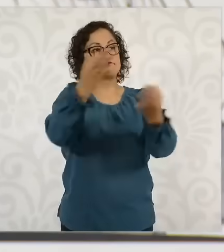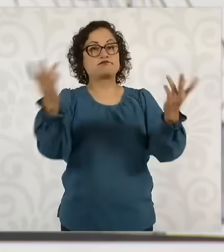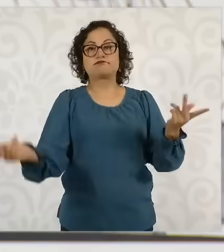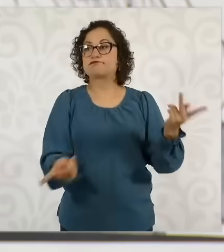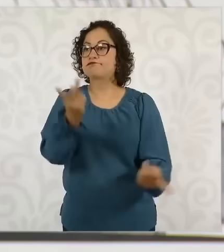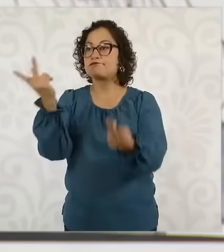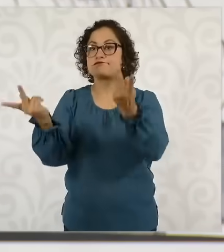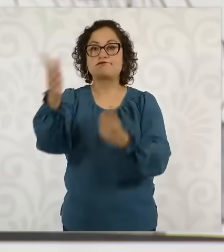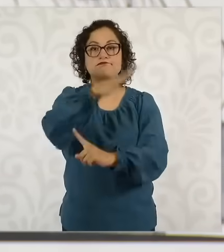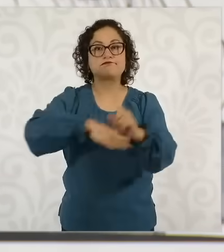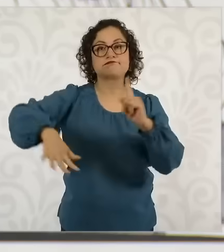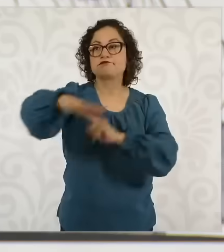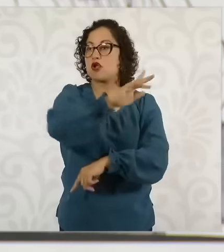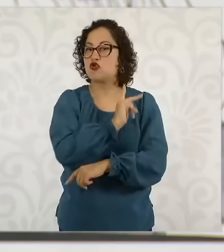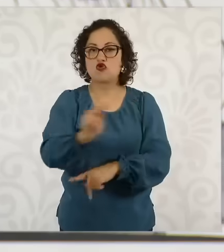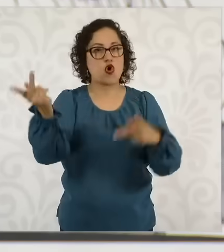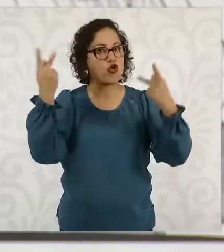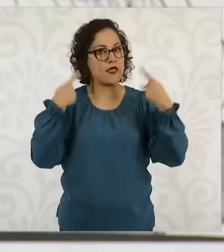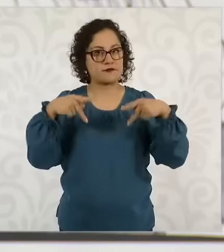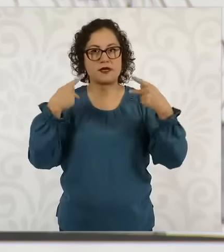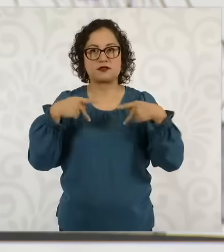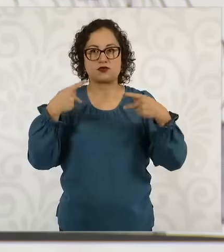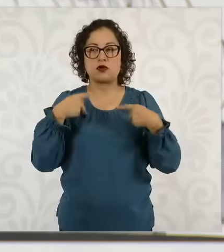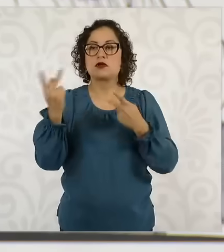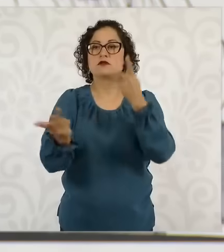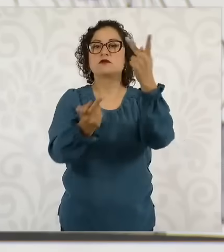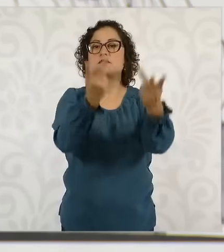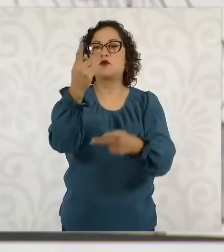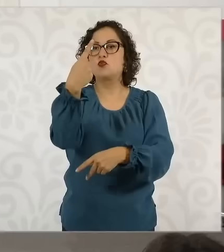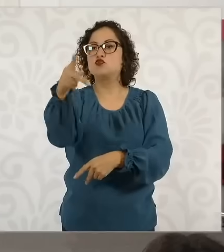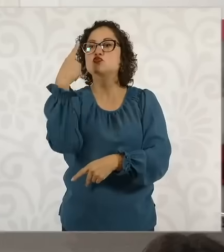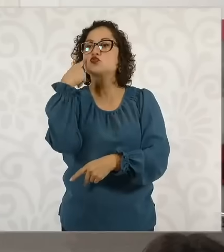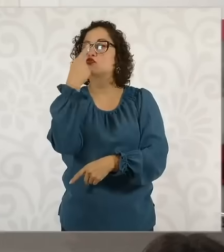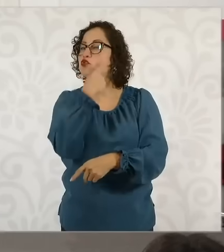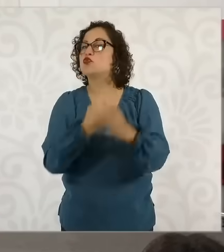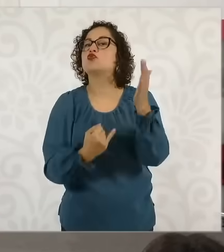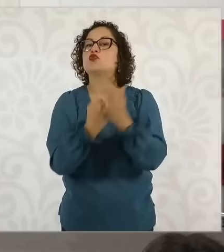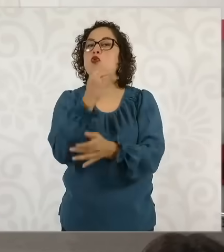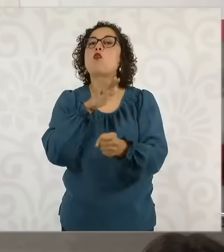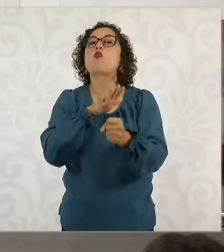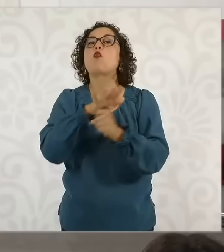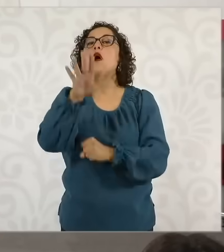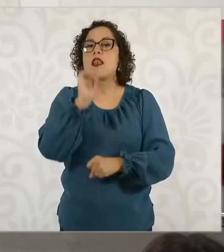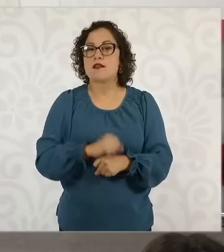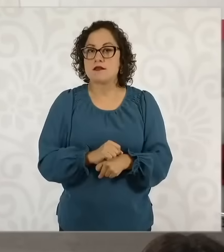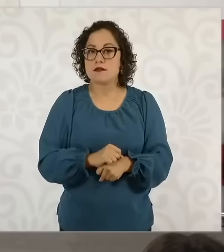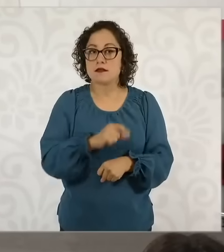con el proyecto del aeropuerto en Texcoco o la otra opción era construir un nuevo aeropuerto